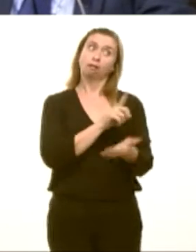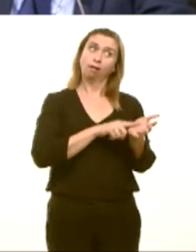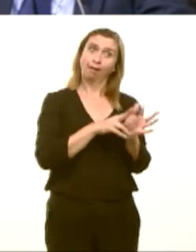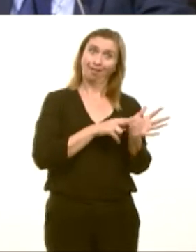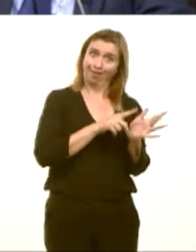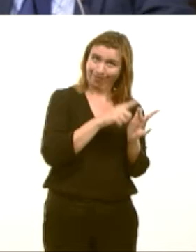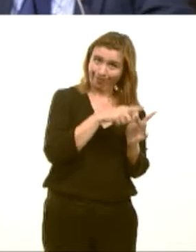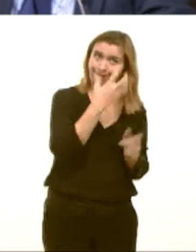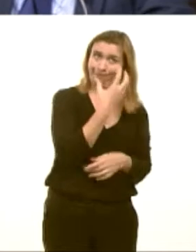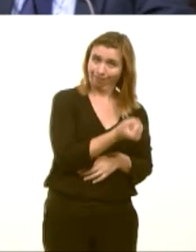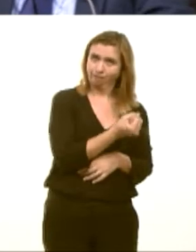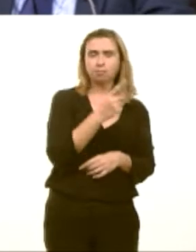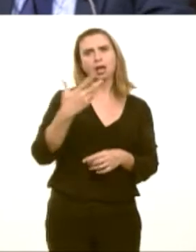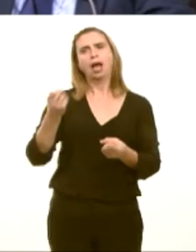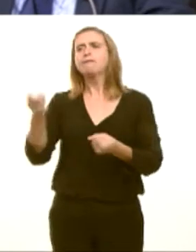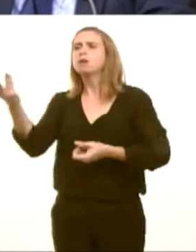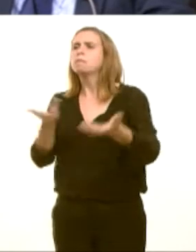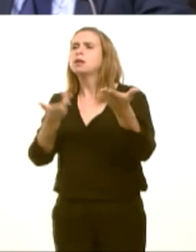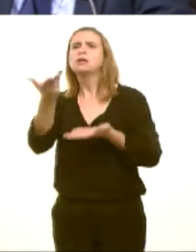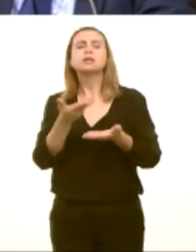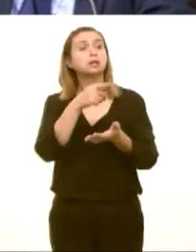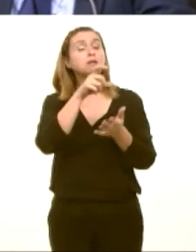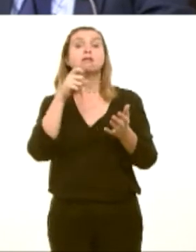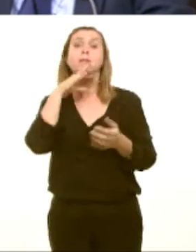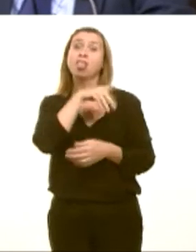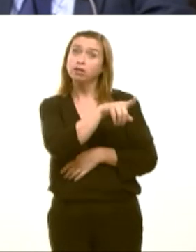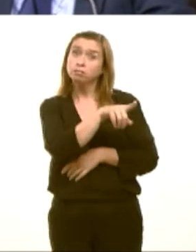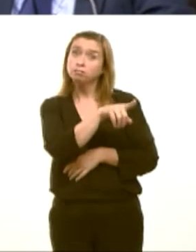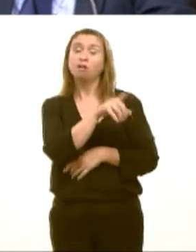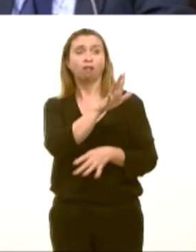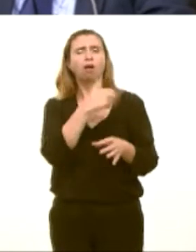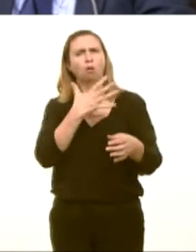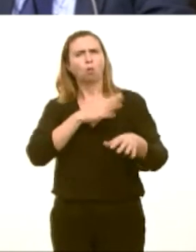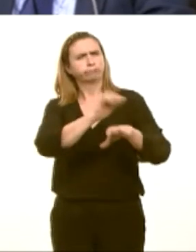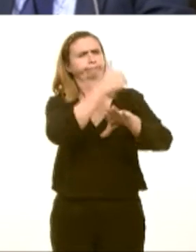Rydym ni moyn sicrhau bod y canolfannau ar gael mewn rhannau o Gymru lle maeír Gymraeg